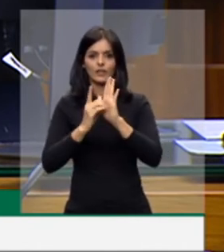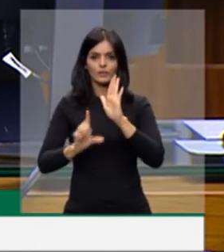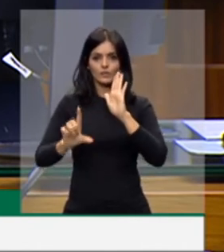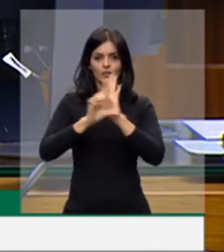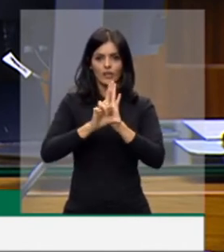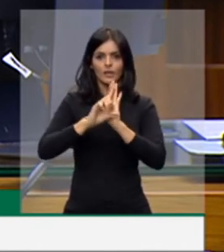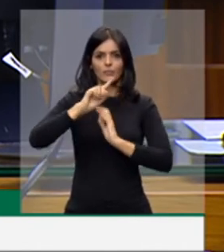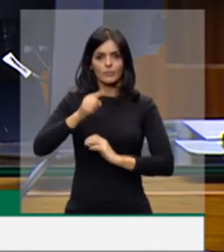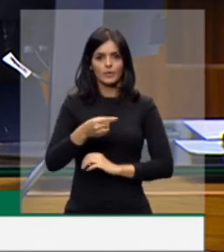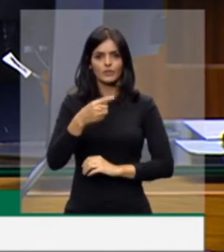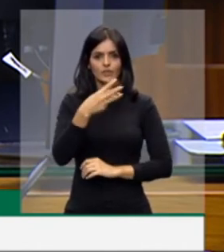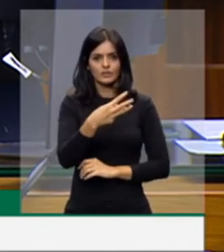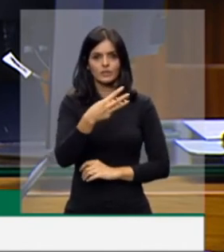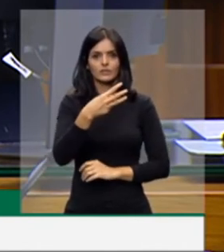DE 2000, A LEI NUMERA 5655 DE